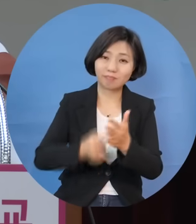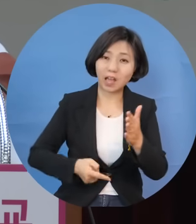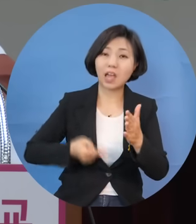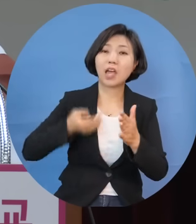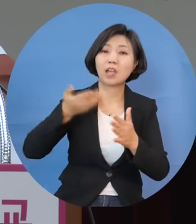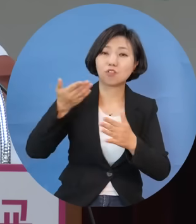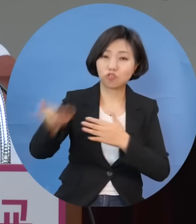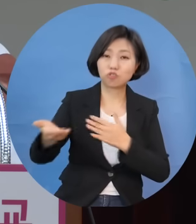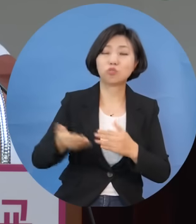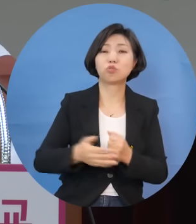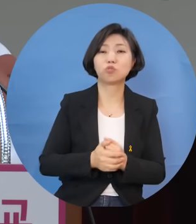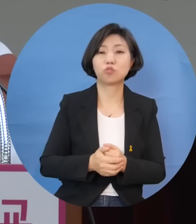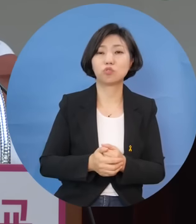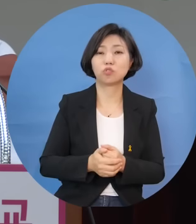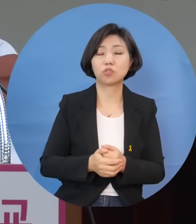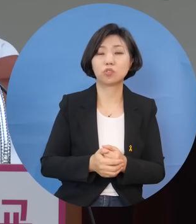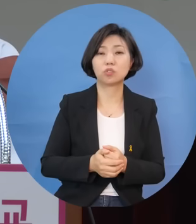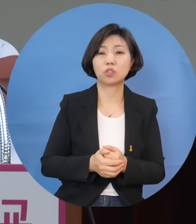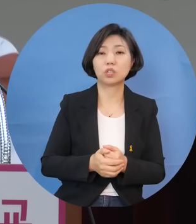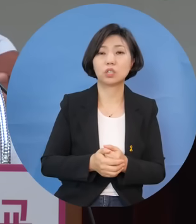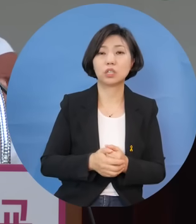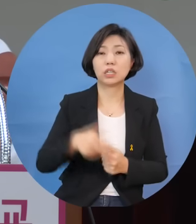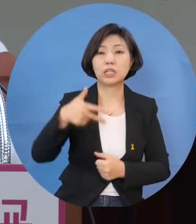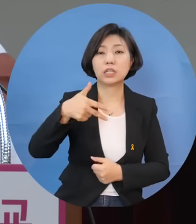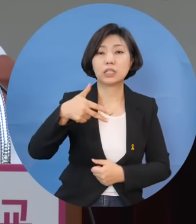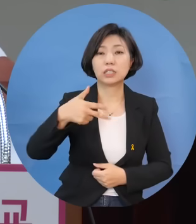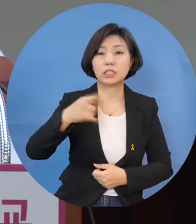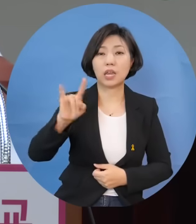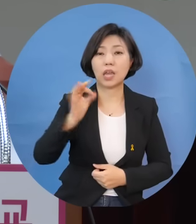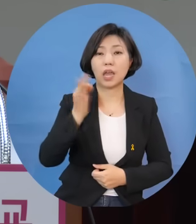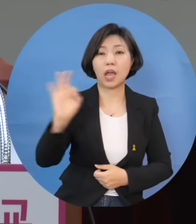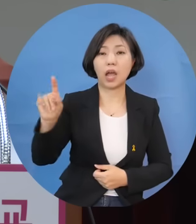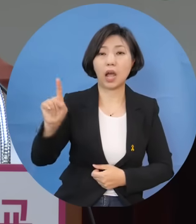그러니까 재앙은 뭐다? '복'이라고 생각하는 거예요.